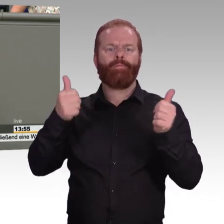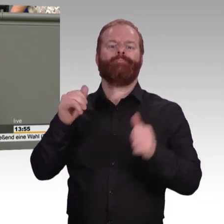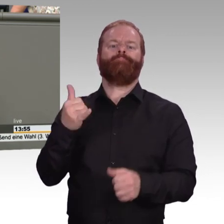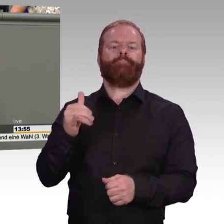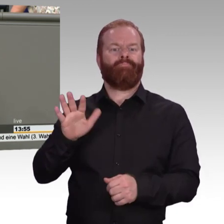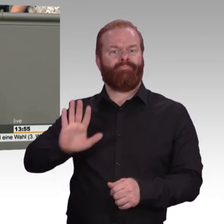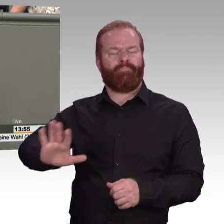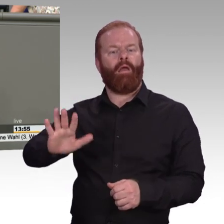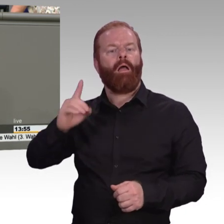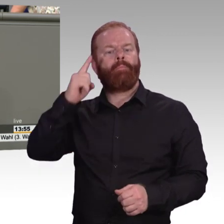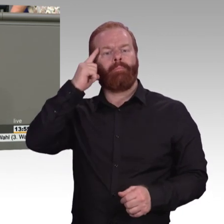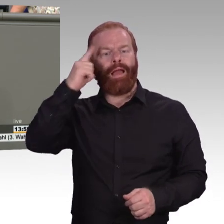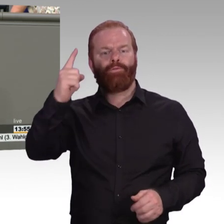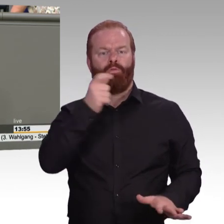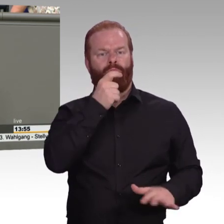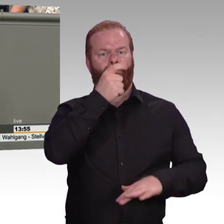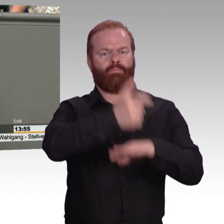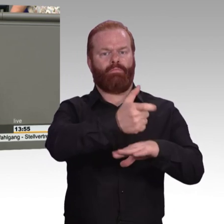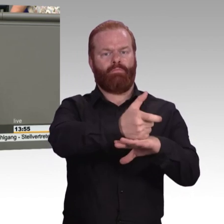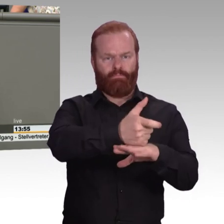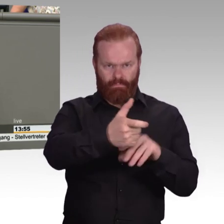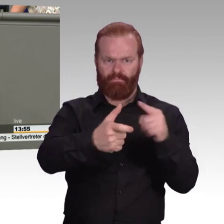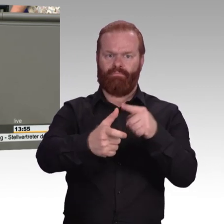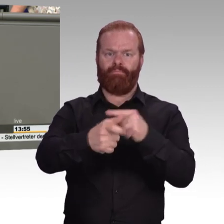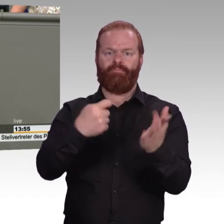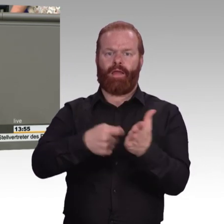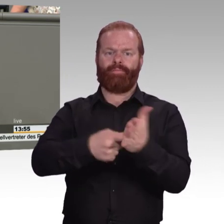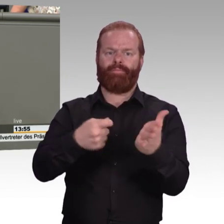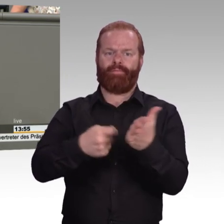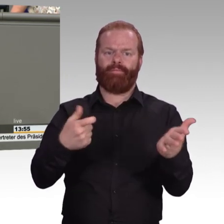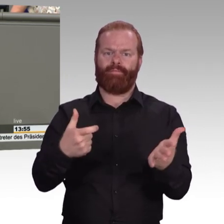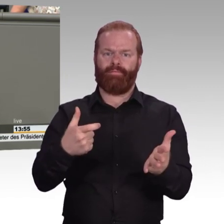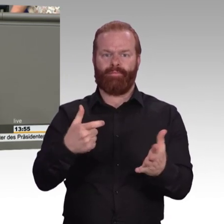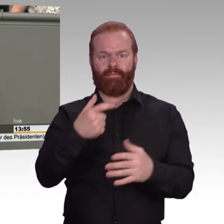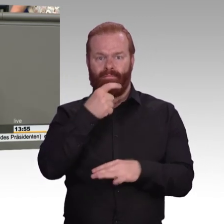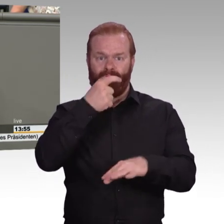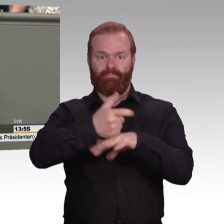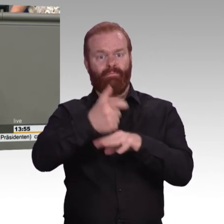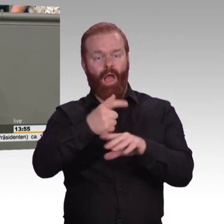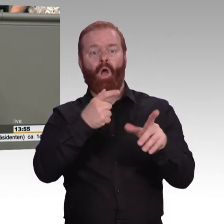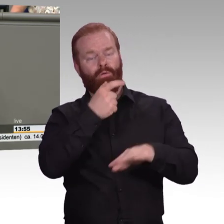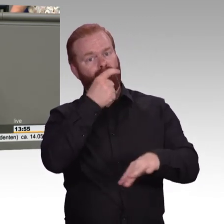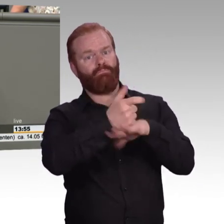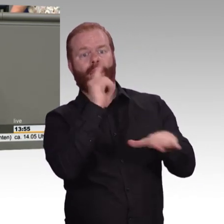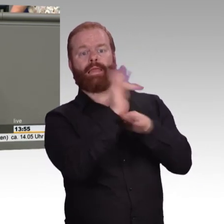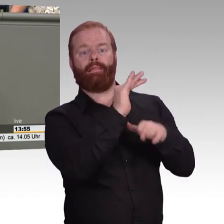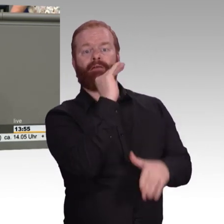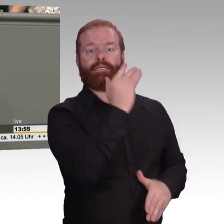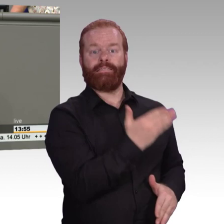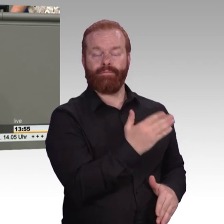Es muss uns Anspruch und unsere Versprechen sein, dass wir jedem Kind und jede Familie die bestmöglichen Bedingungen schaffen und wir stärken mit den Kinderrechten